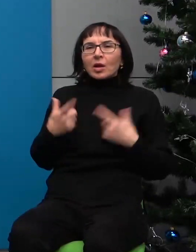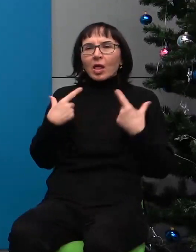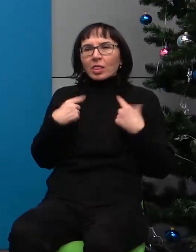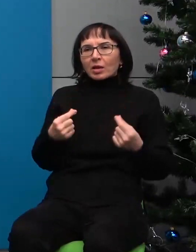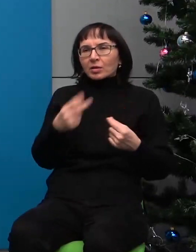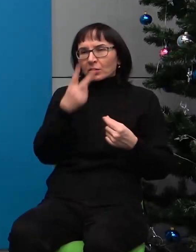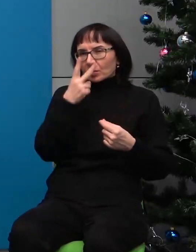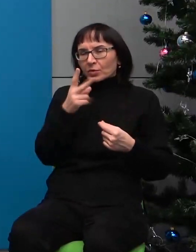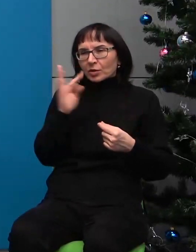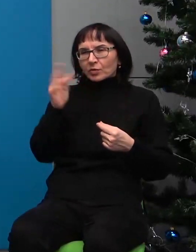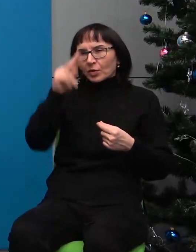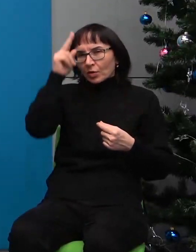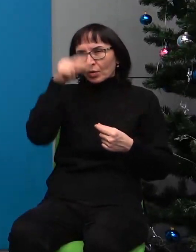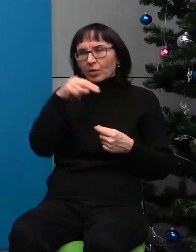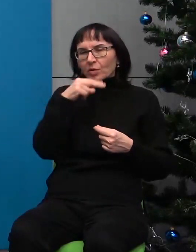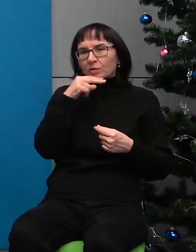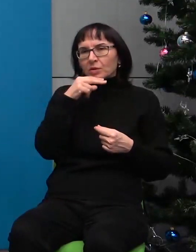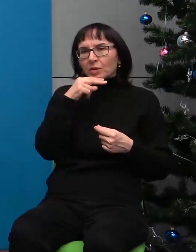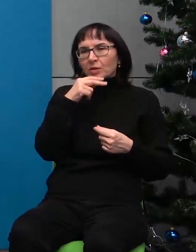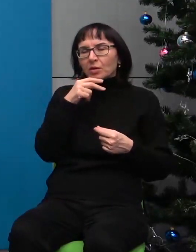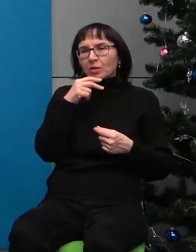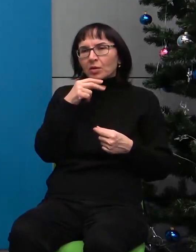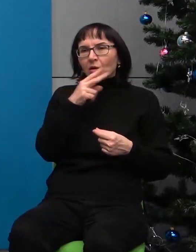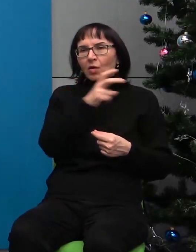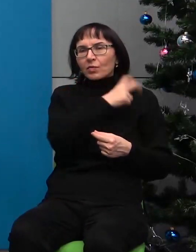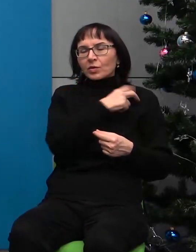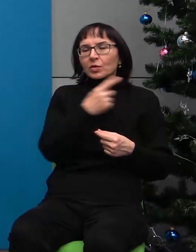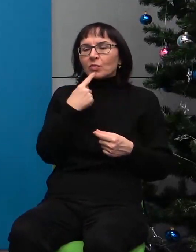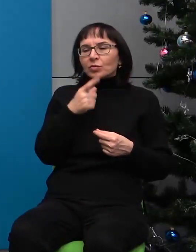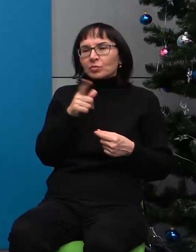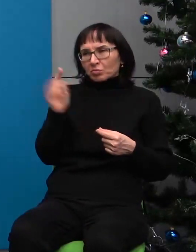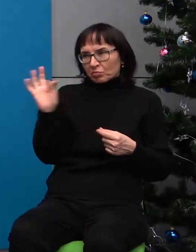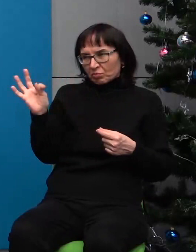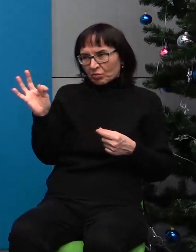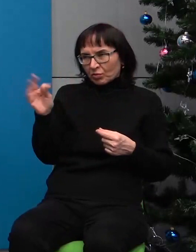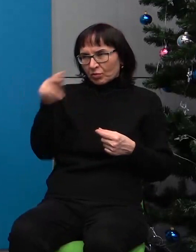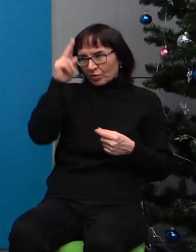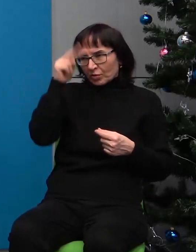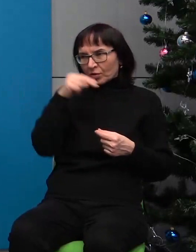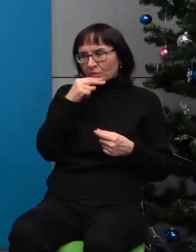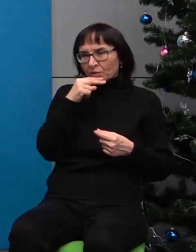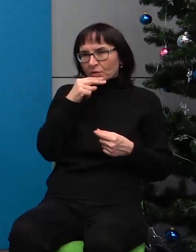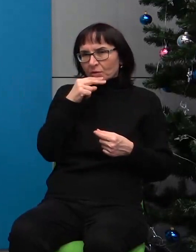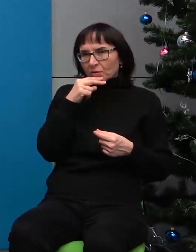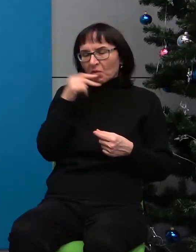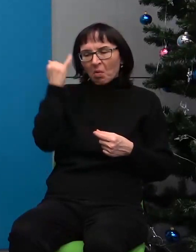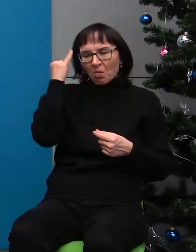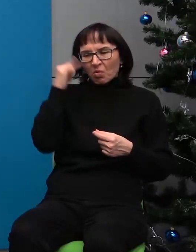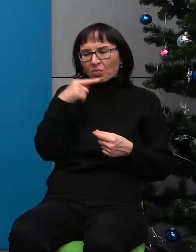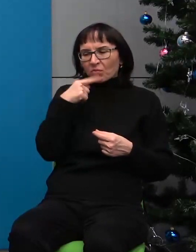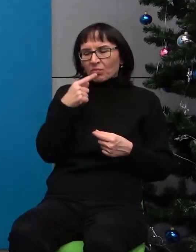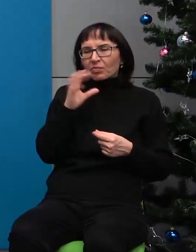i oficer powiedział, może pani, to jest twój ojciec? I to był błąd, bo ona powiedziała, że tak.